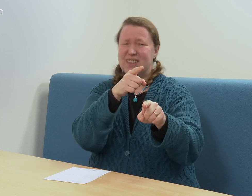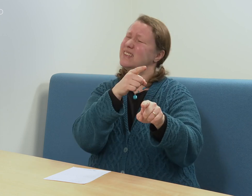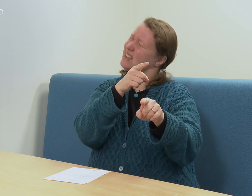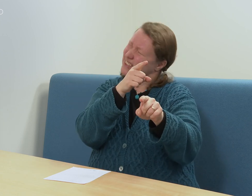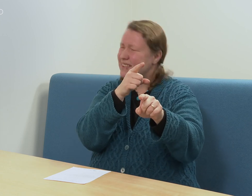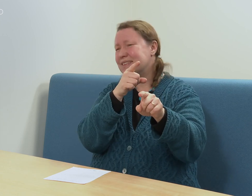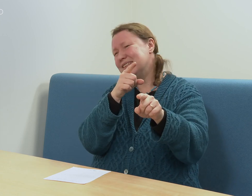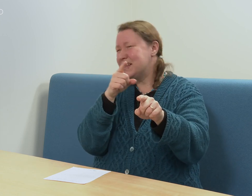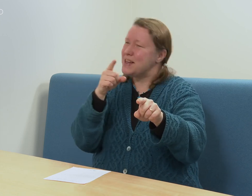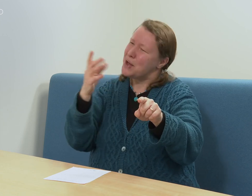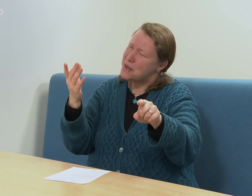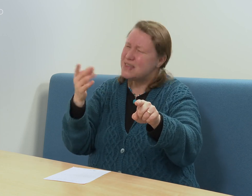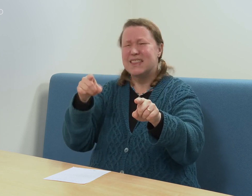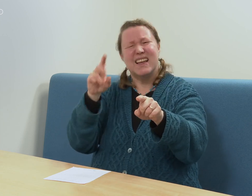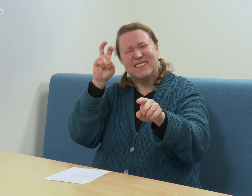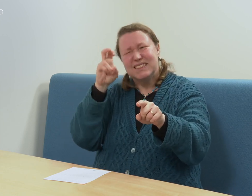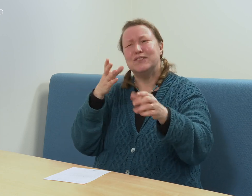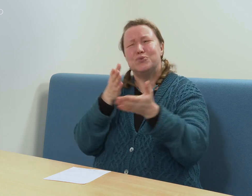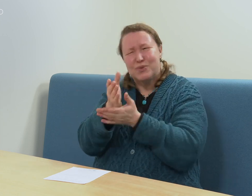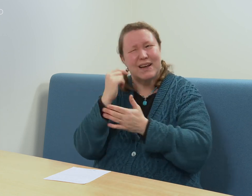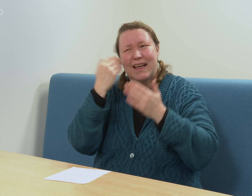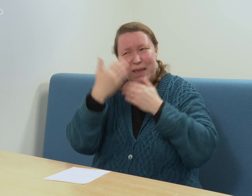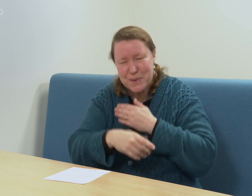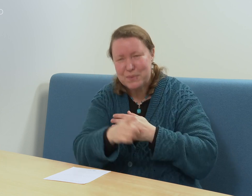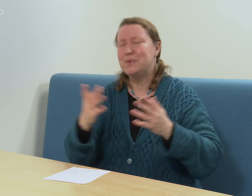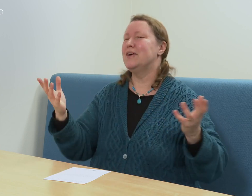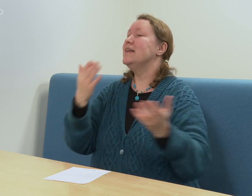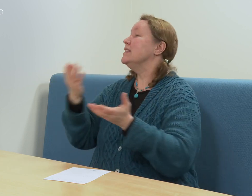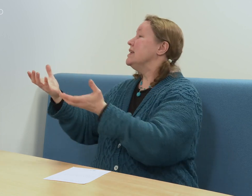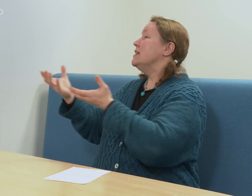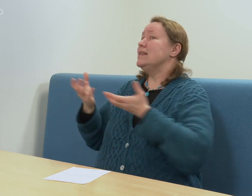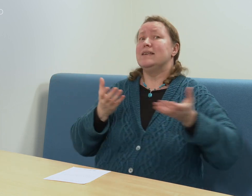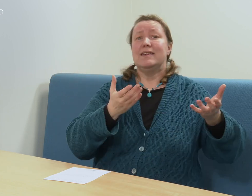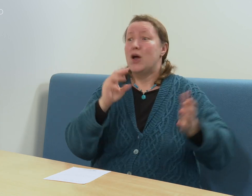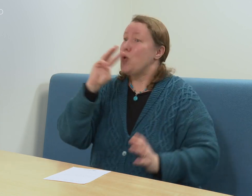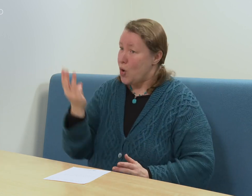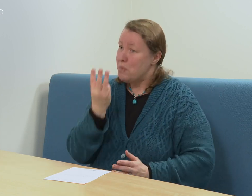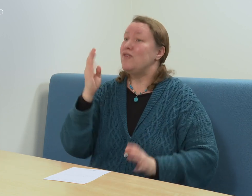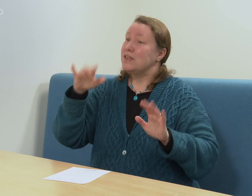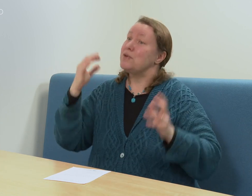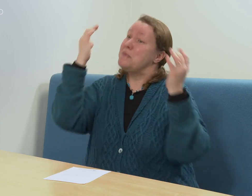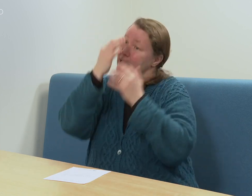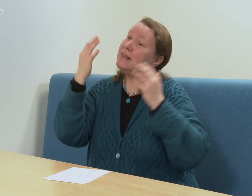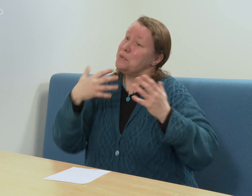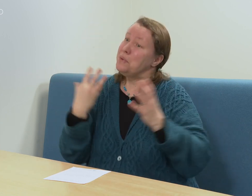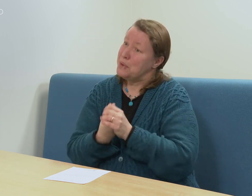mutta siellä ei puolestaan olla asiasta samaa mieltä. Asiaa on siis mietitty yhdessä kolmen vuoden ajan, -